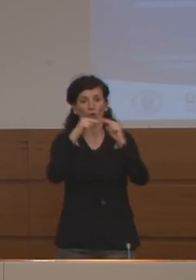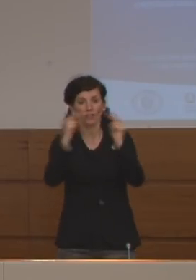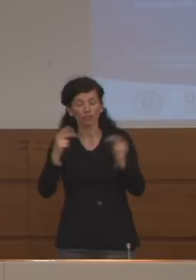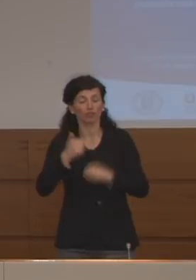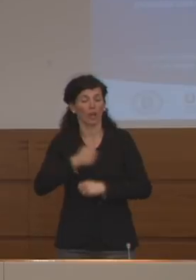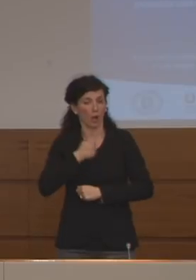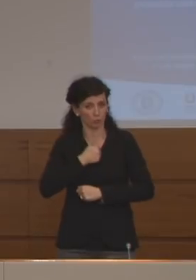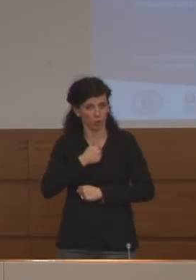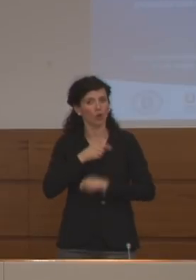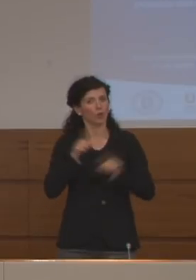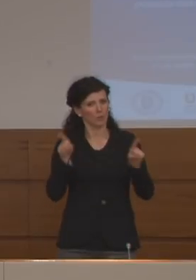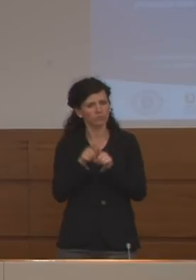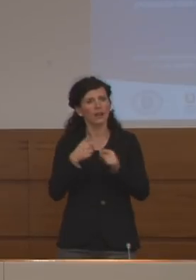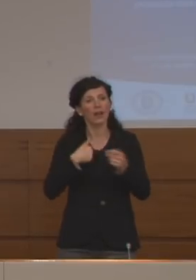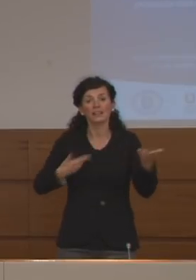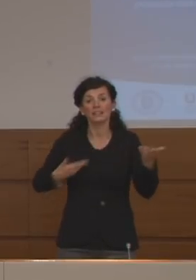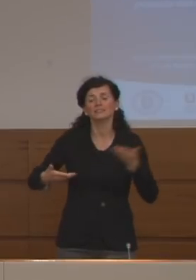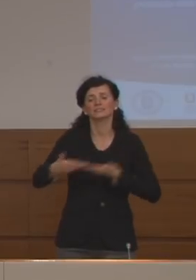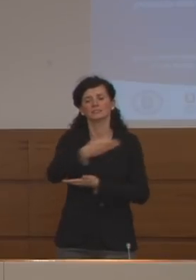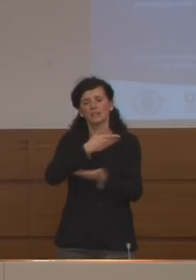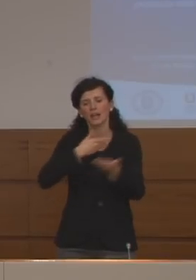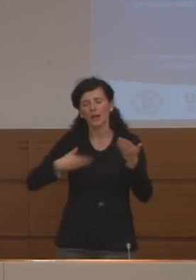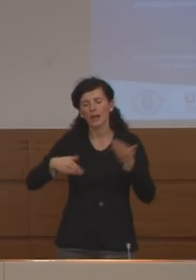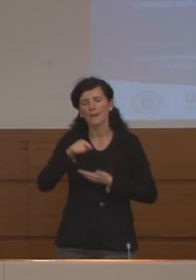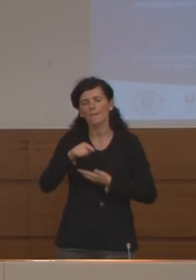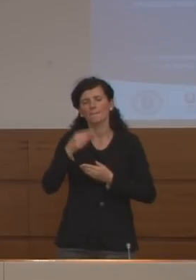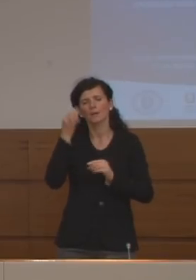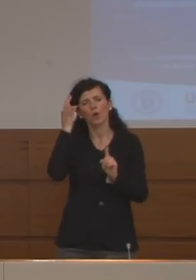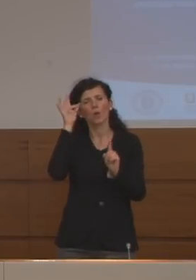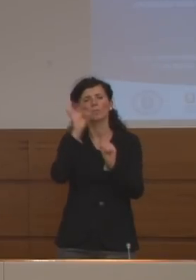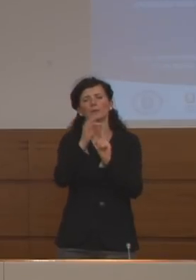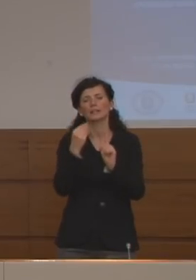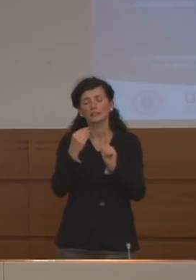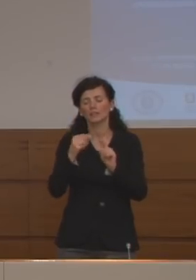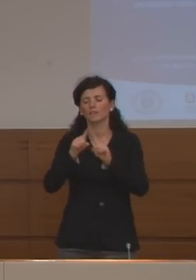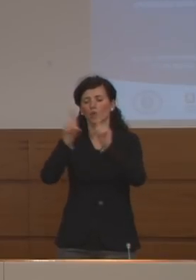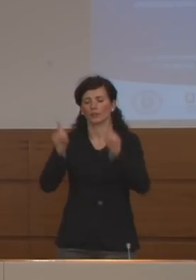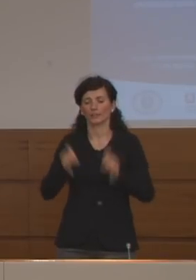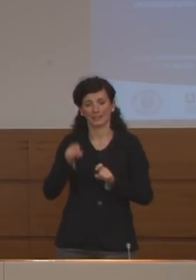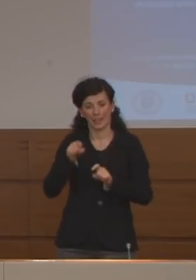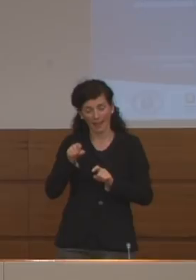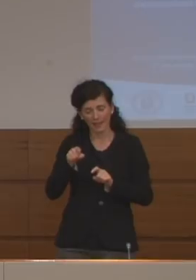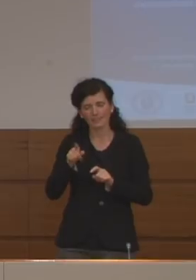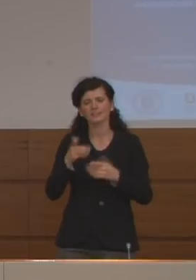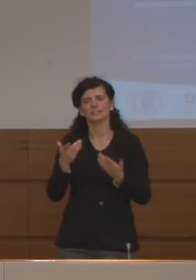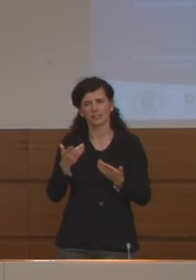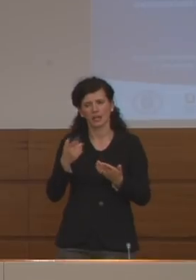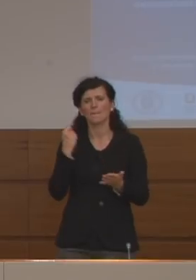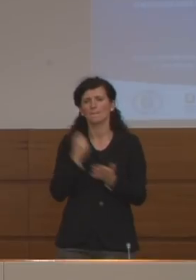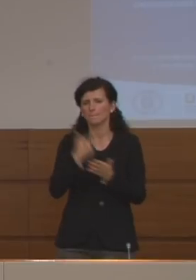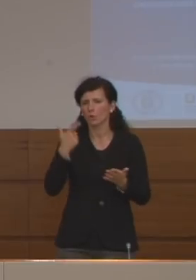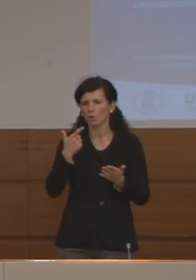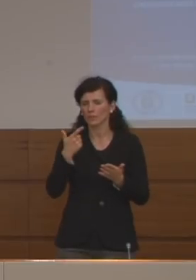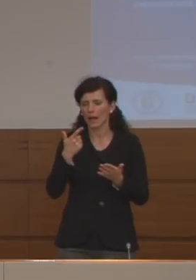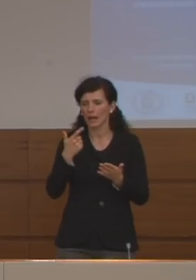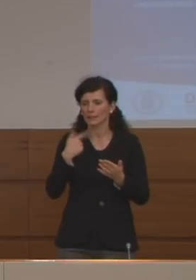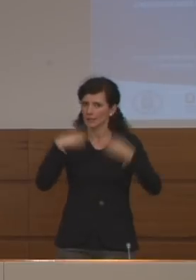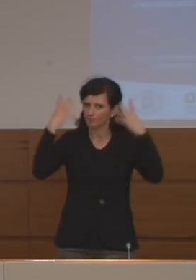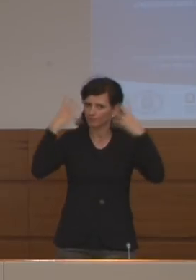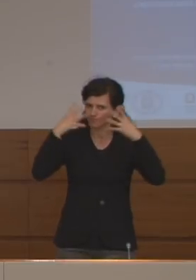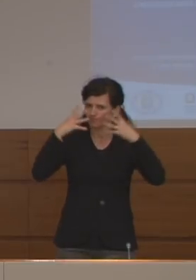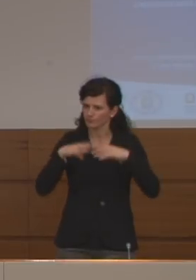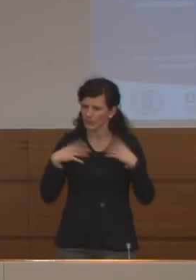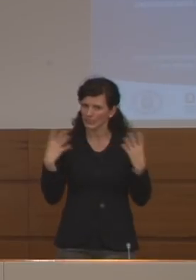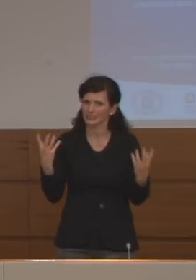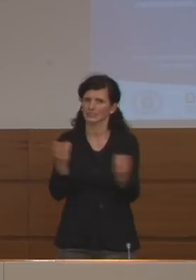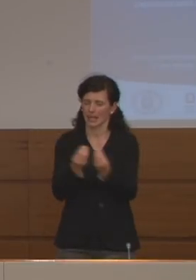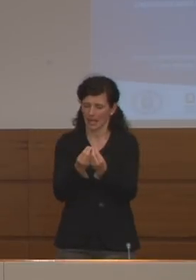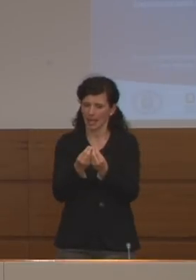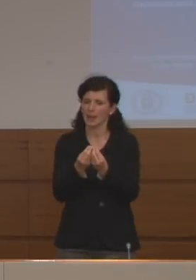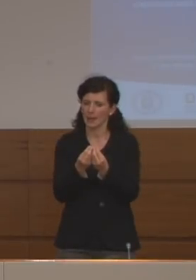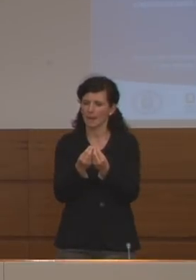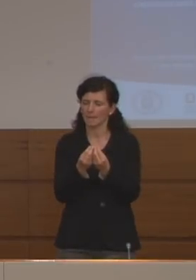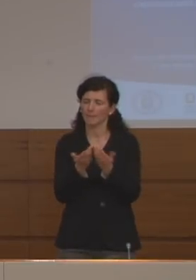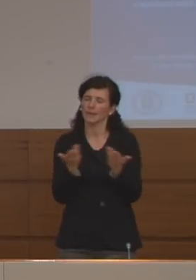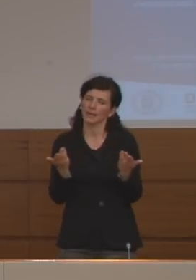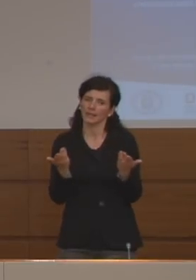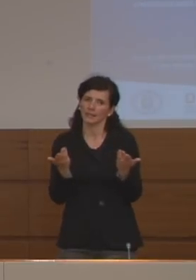esattamente per condividere il razionale, quello che sarà una sorta di modus